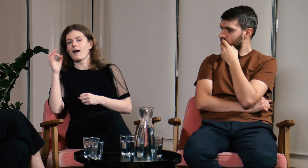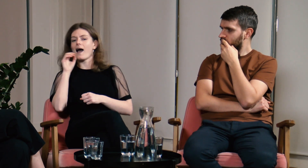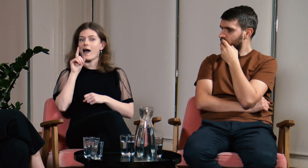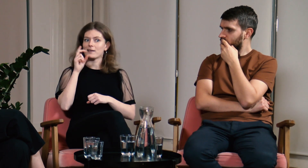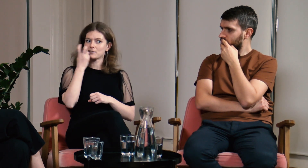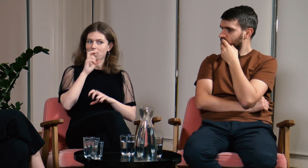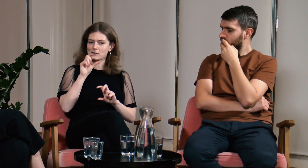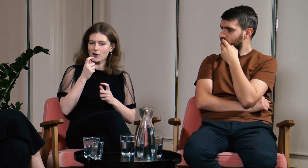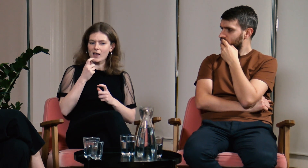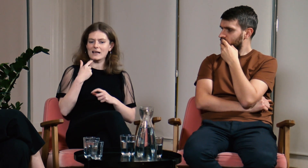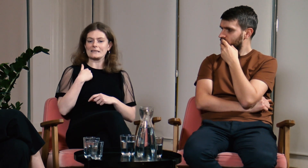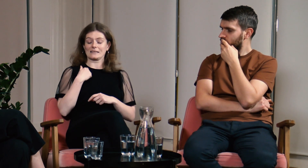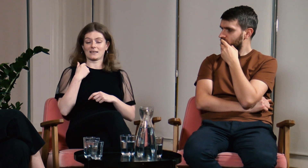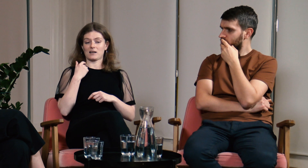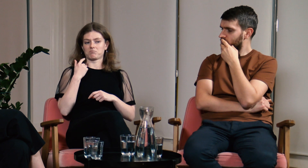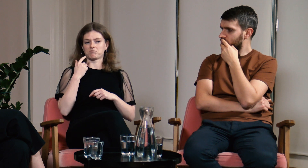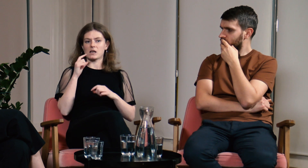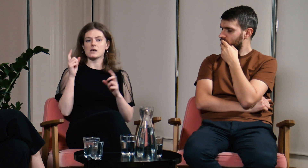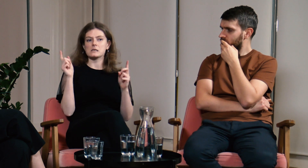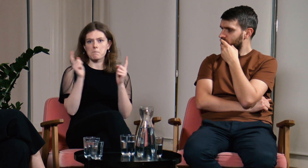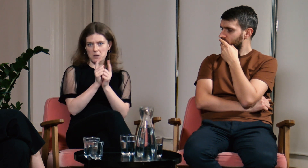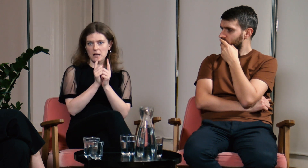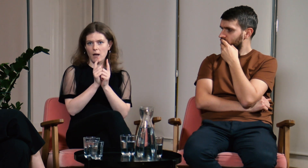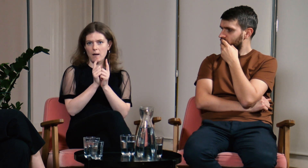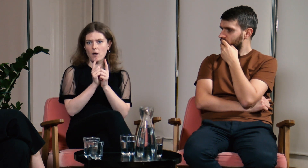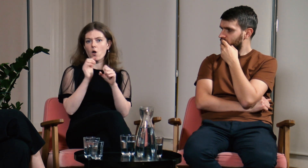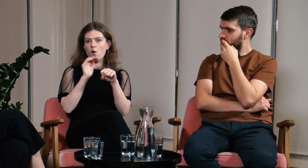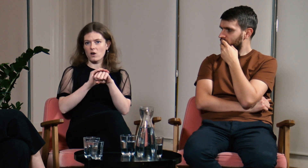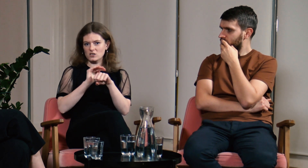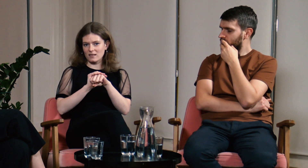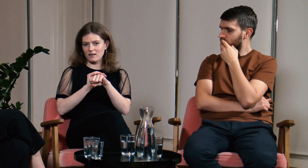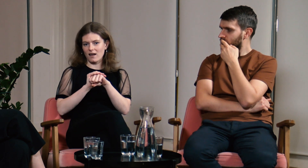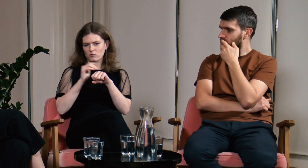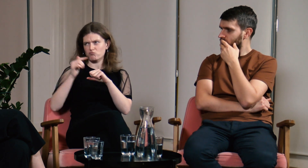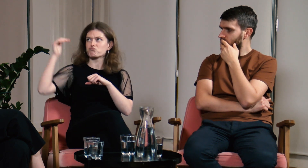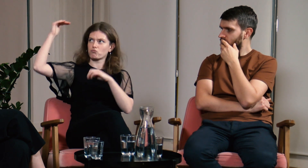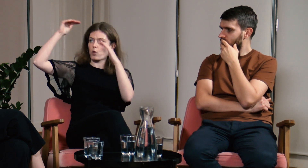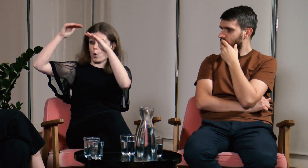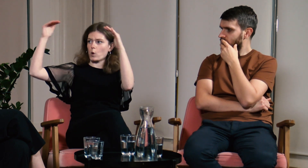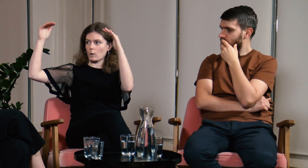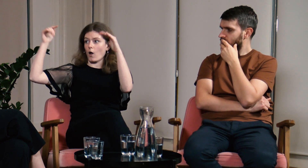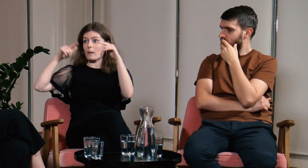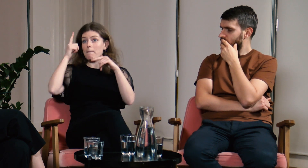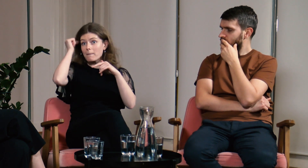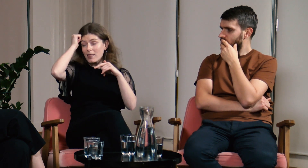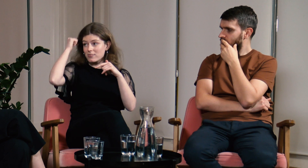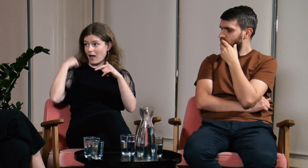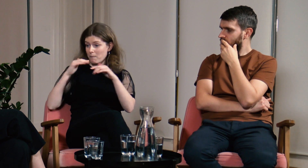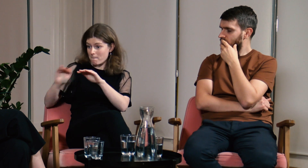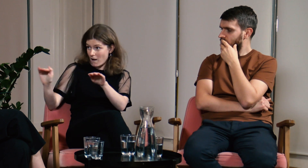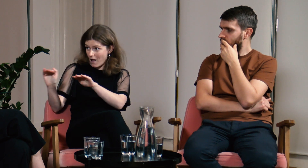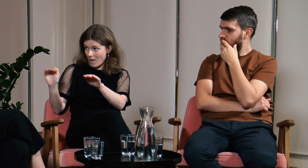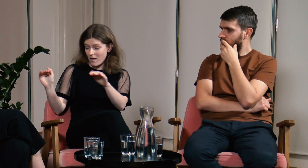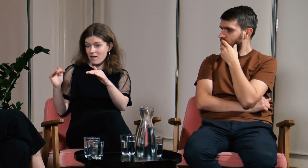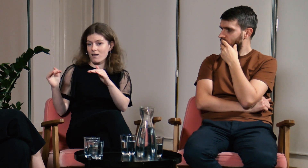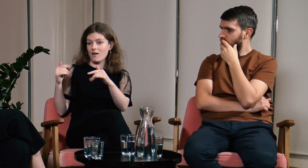Ale co ciekawe spotykałam kiedyś moją starą znajomą, z którą znałyśmy się od dziecka.